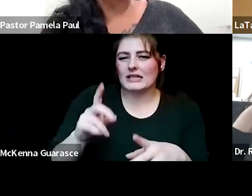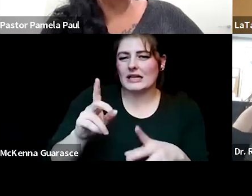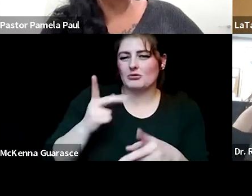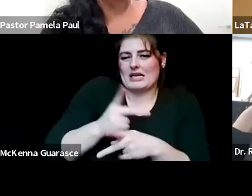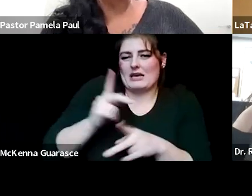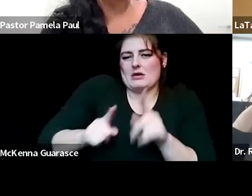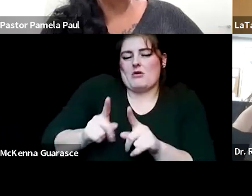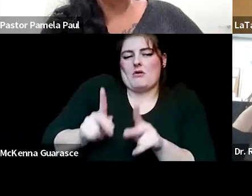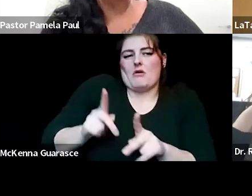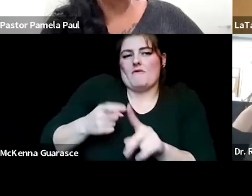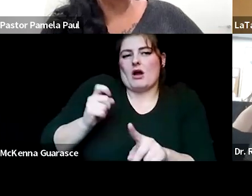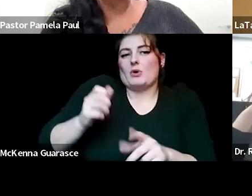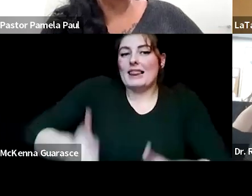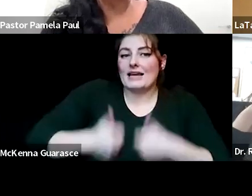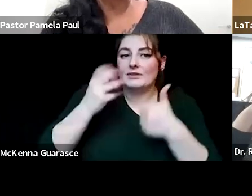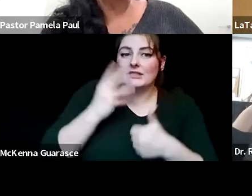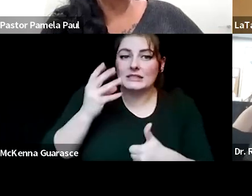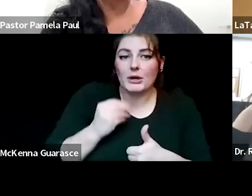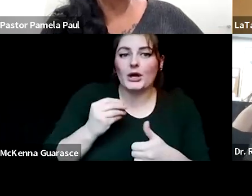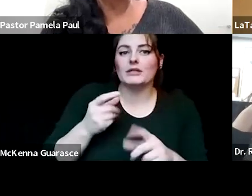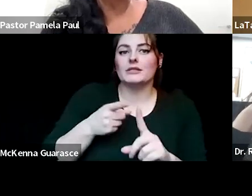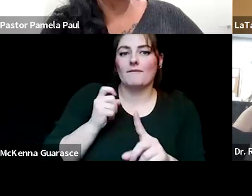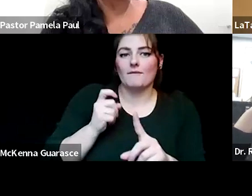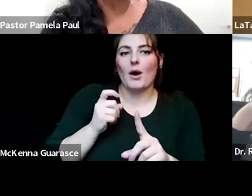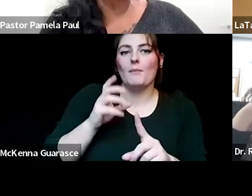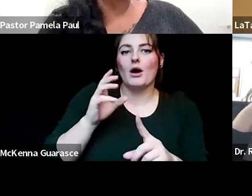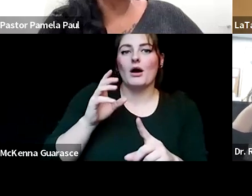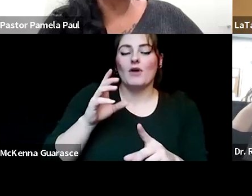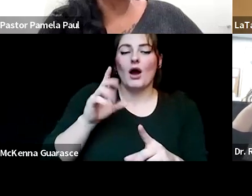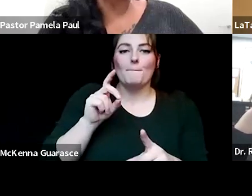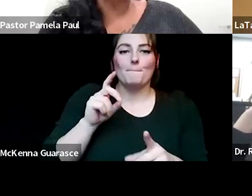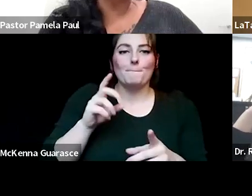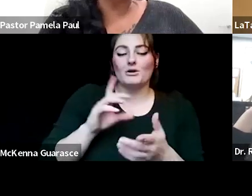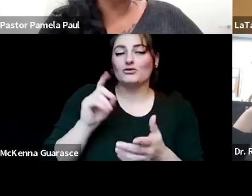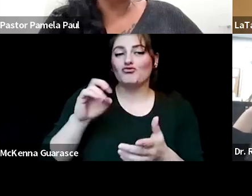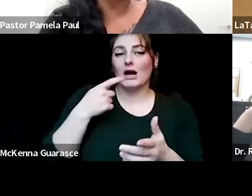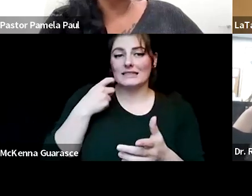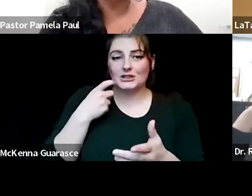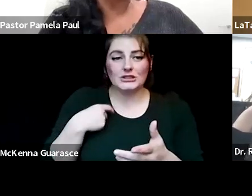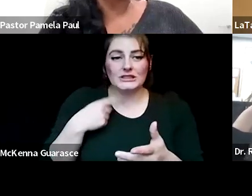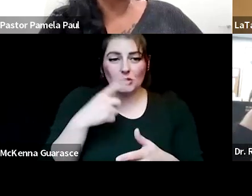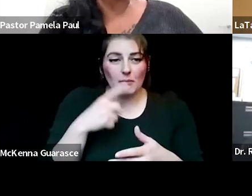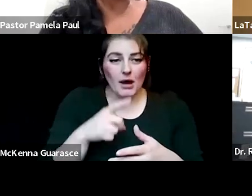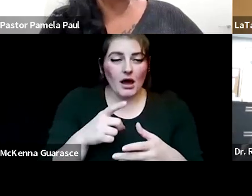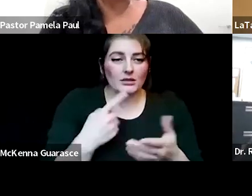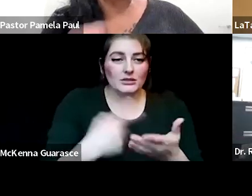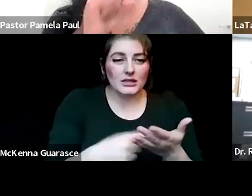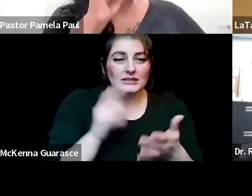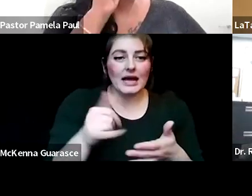y la adicción. Si pudieras hablar de eso en nuestro último minuto, sería una excelente manera de cerrar. Sí, quisiera decir que la iniciativa del Centro